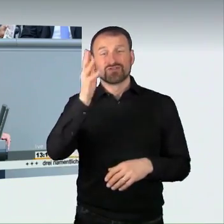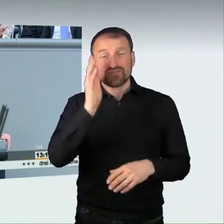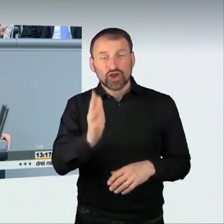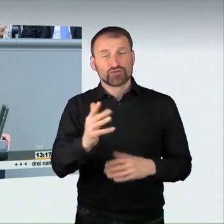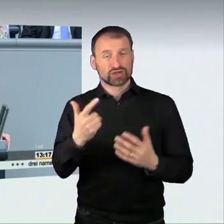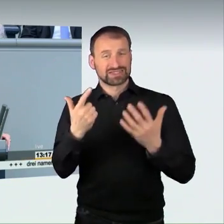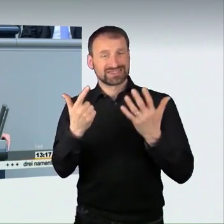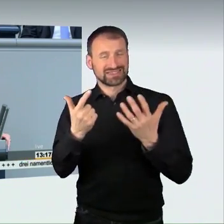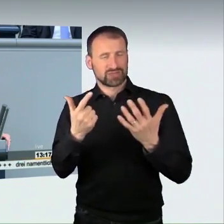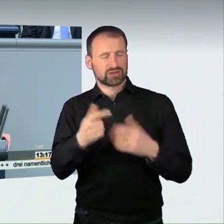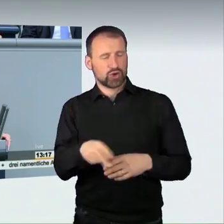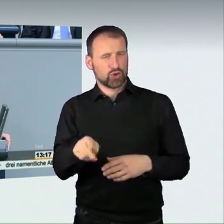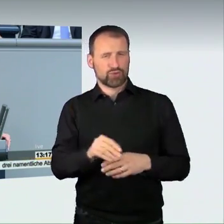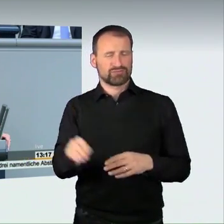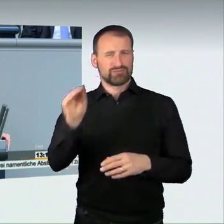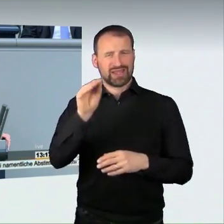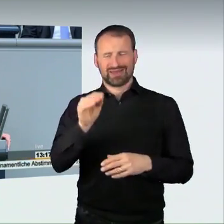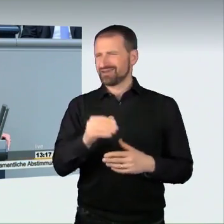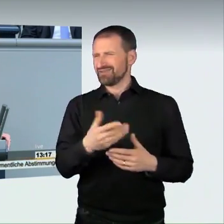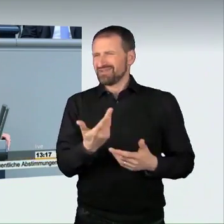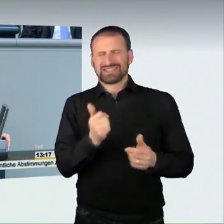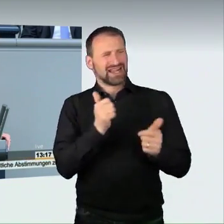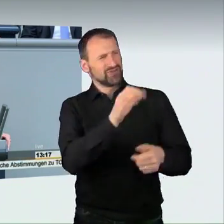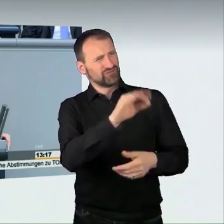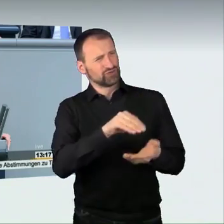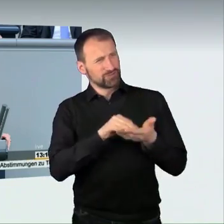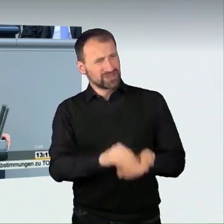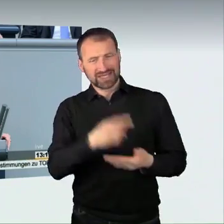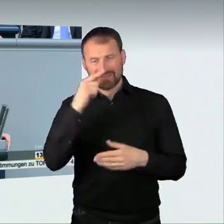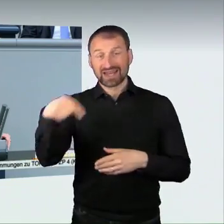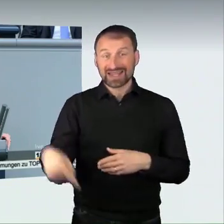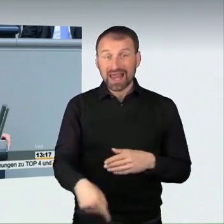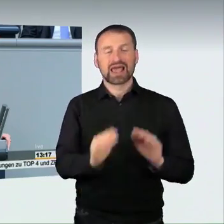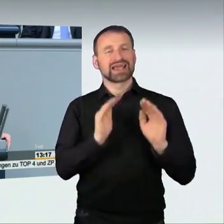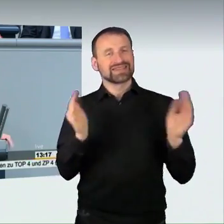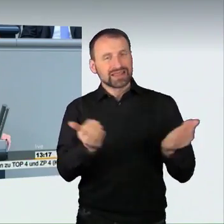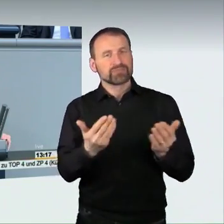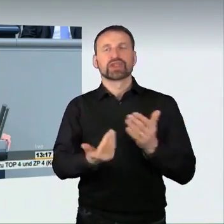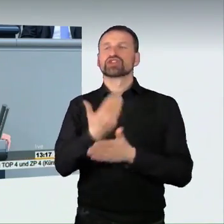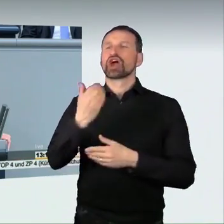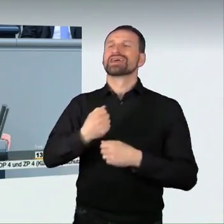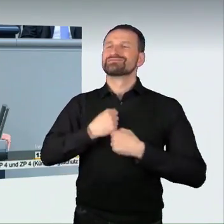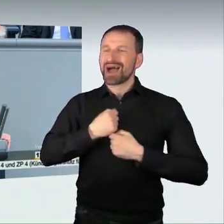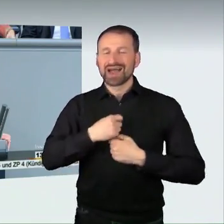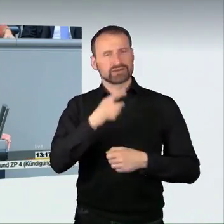Was hat der Mieter von einem gedämmten Keller und einem neuen Bad, wenn er die Miete nicht mehr bezahlen kann? Was hat eine Mieterin davon,